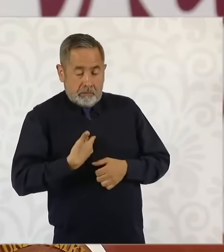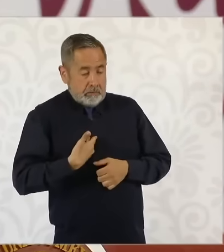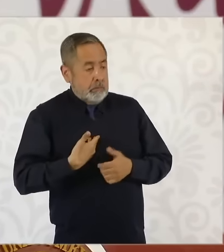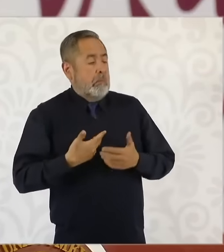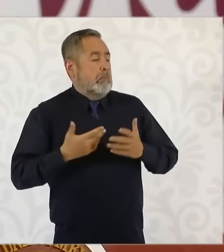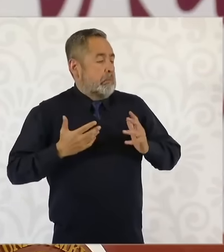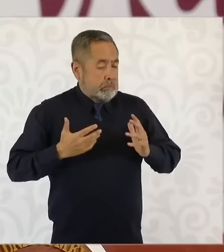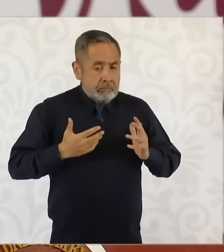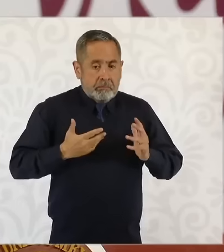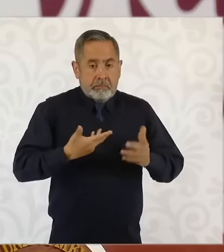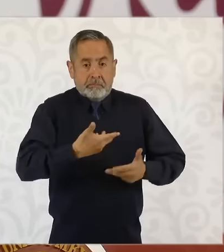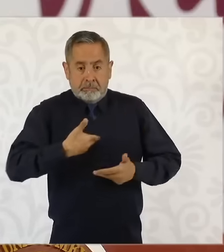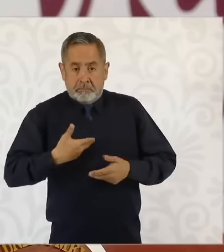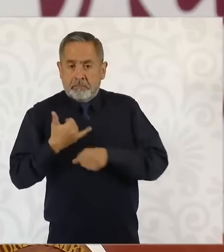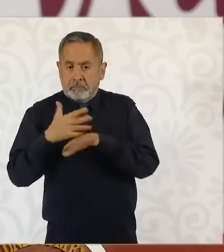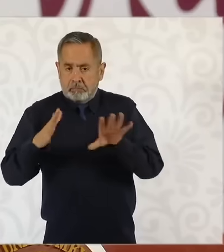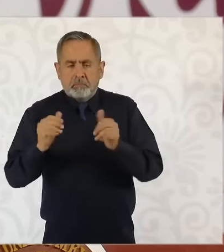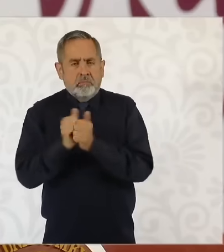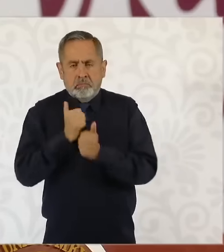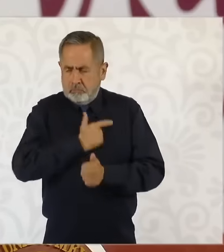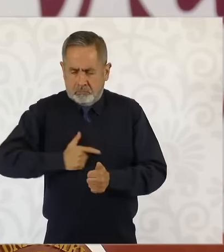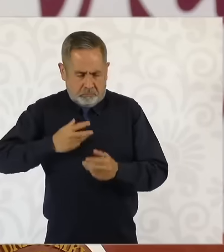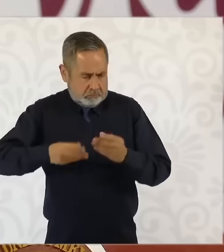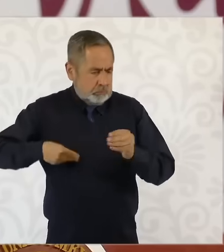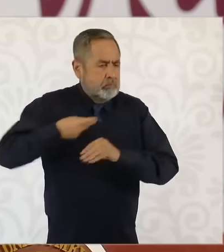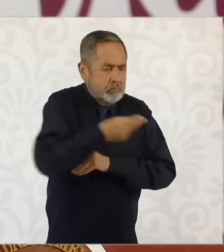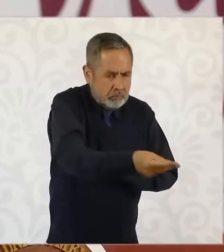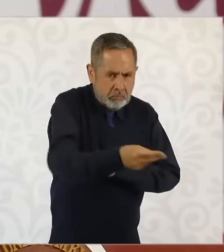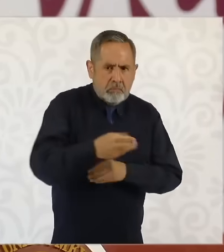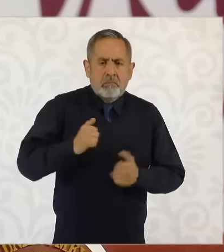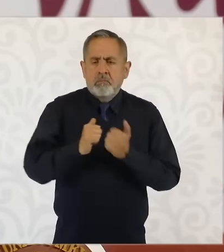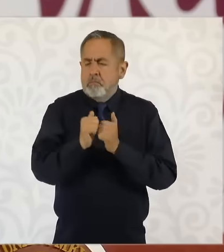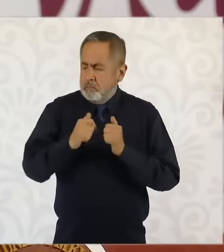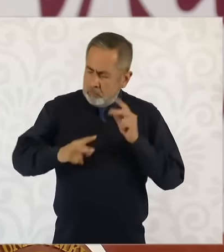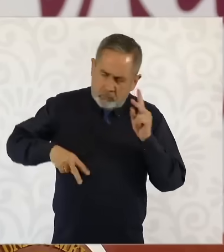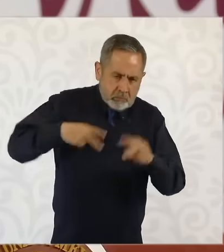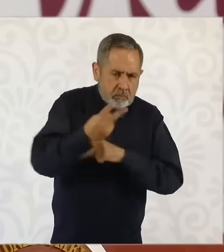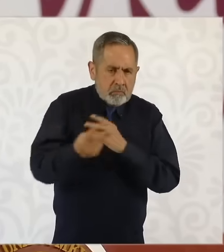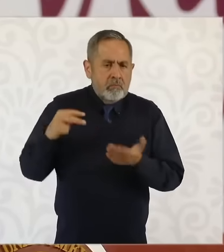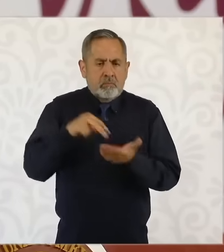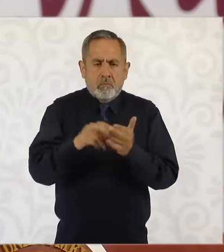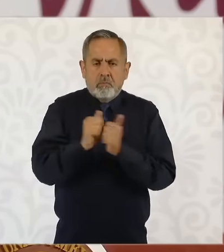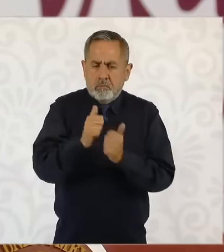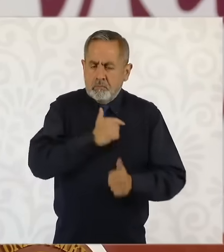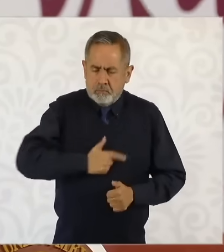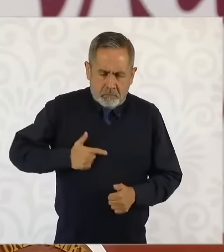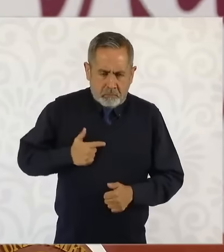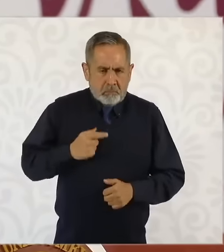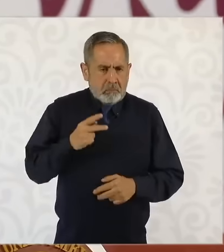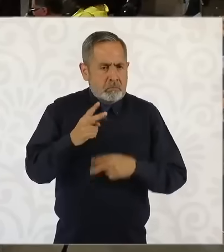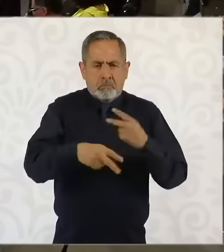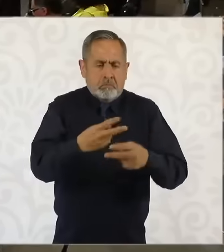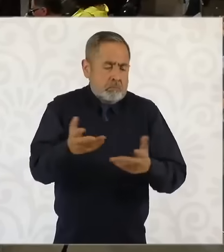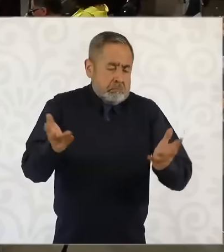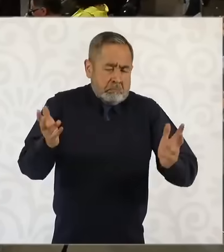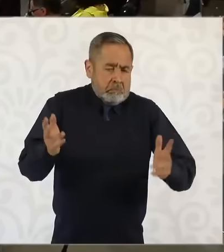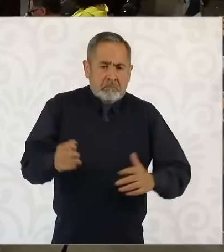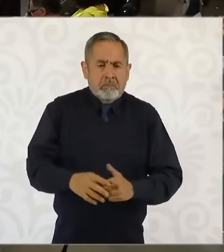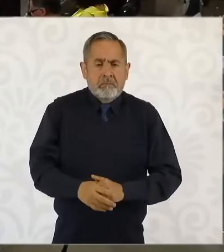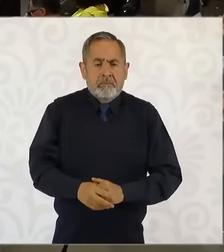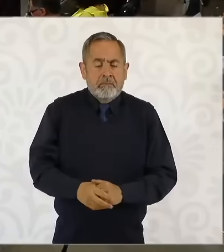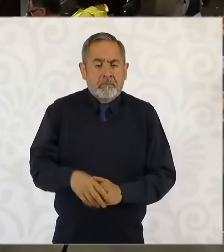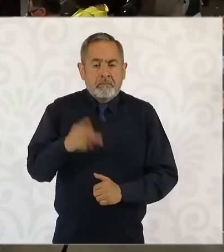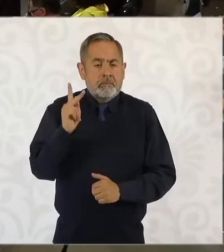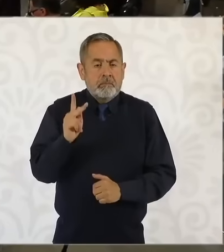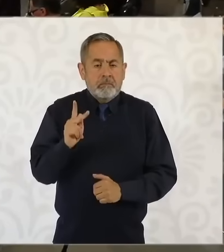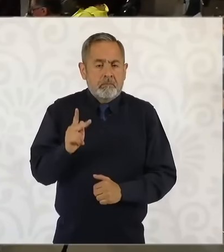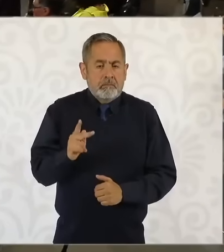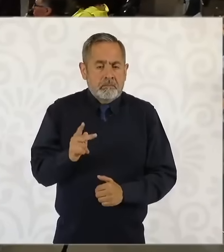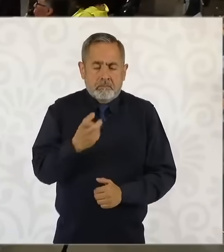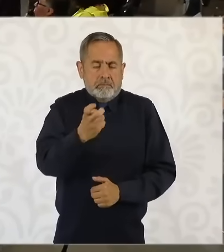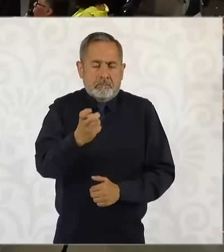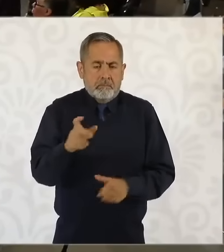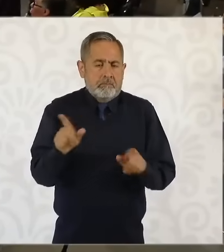de información con con mucho gusto asistimos con mucho gusto este pero así están las cosas gracias